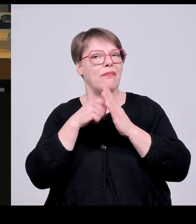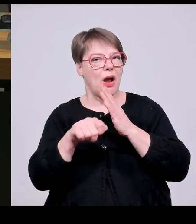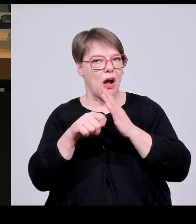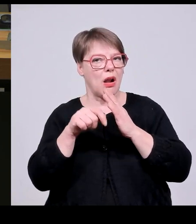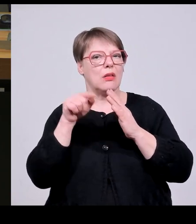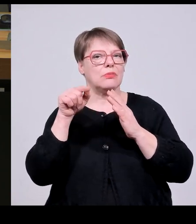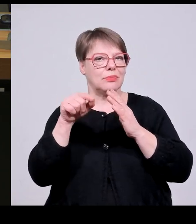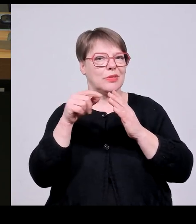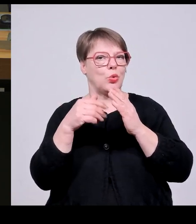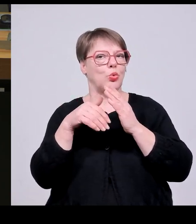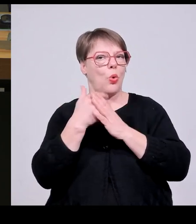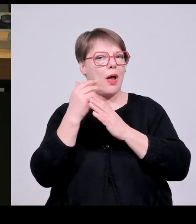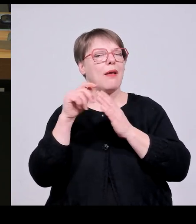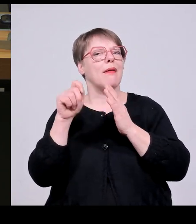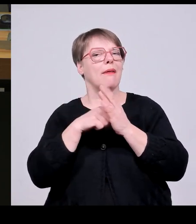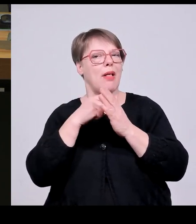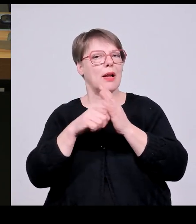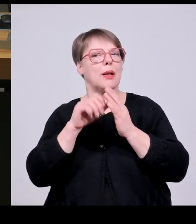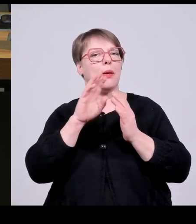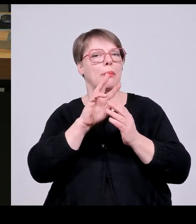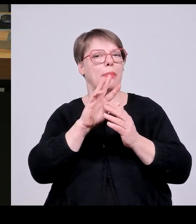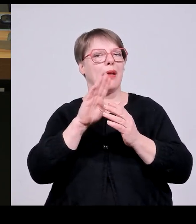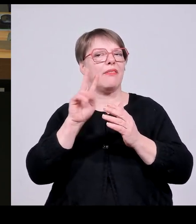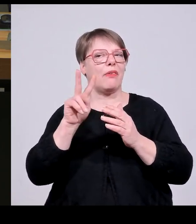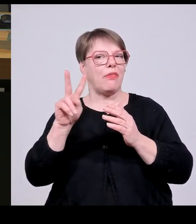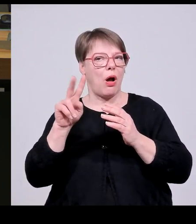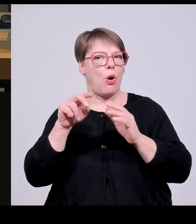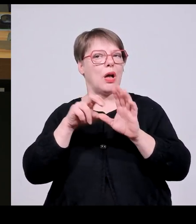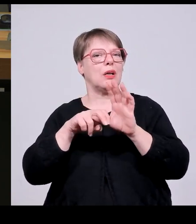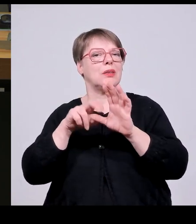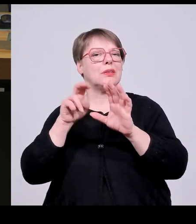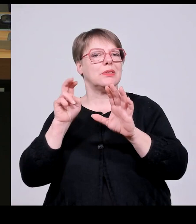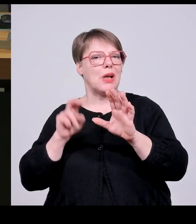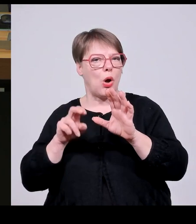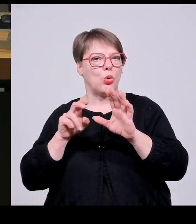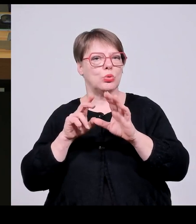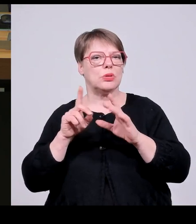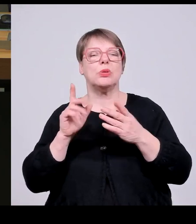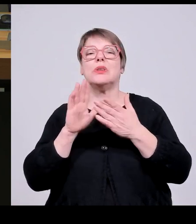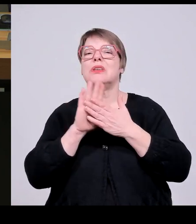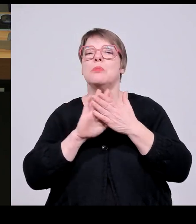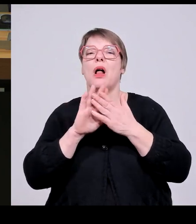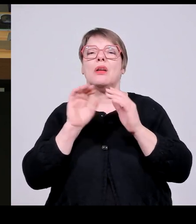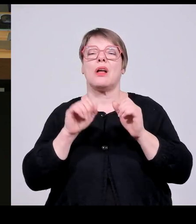Neuwahl zu praktizieren wäre. Einziger Unterschied ist die Legislaturperiode wird hinsichtlich ihrer